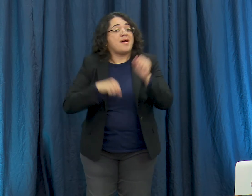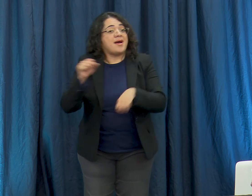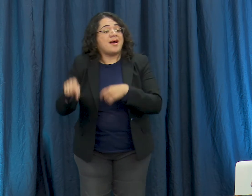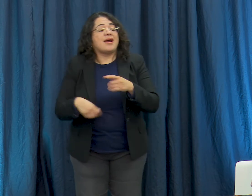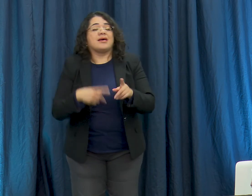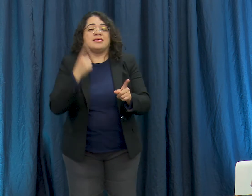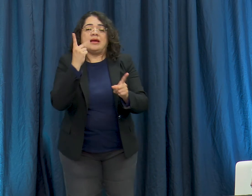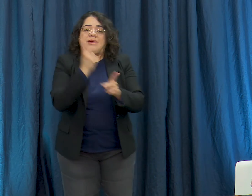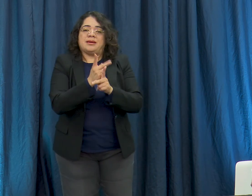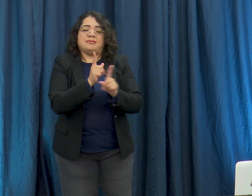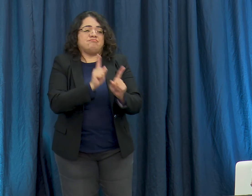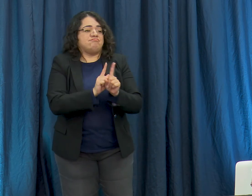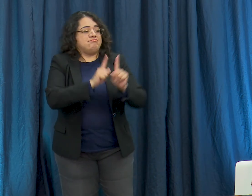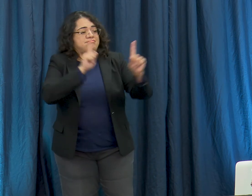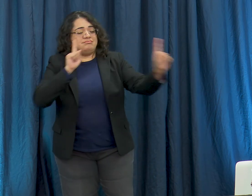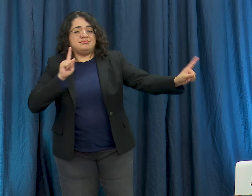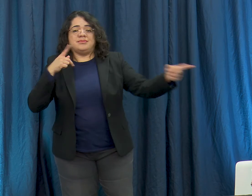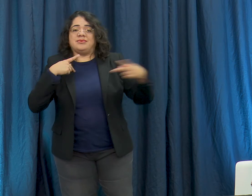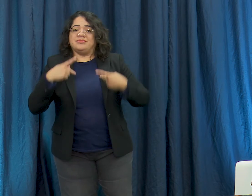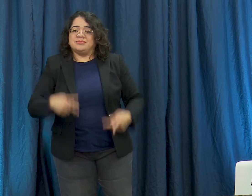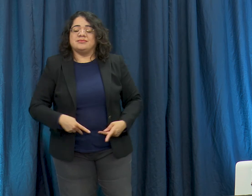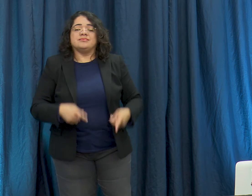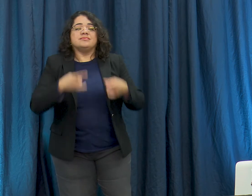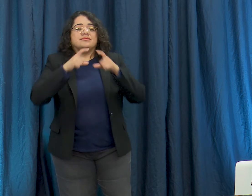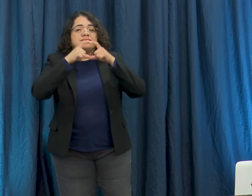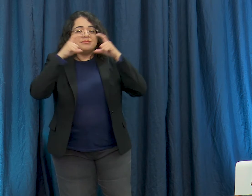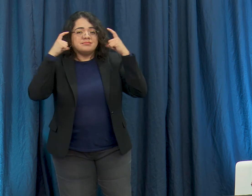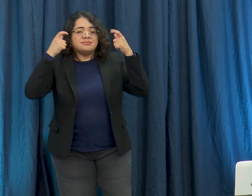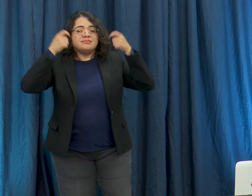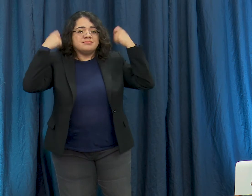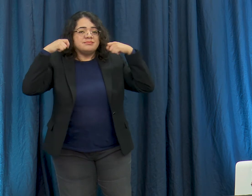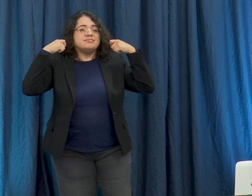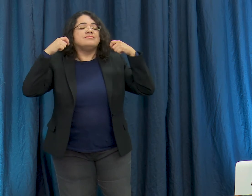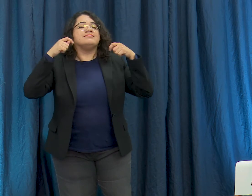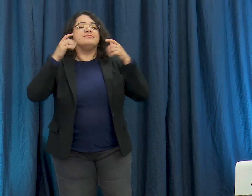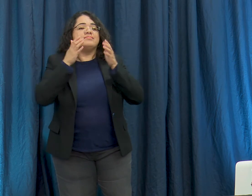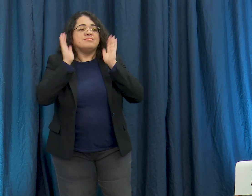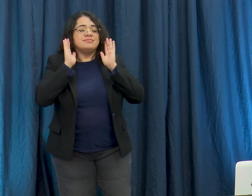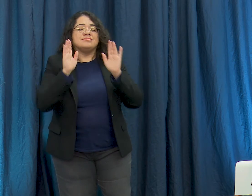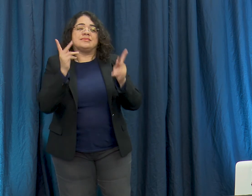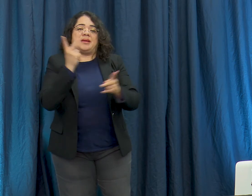de cara cuando mighty moe's Los perdidos de más de seguros en casa